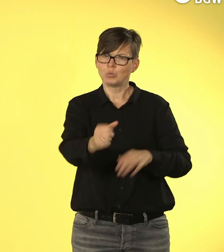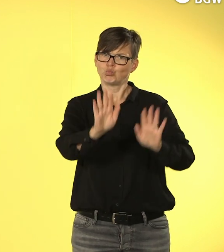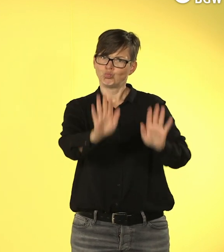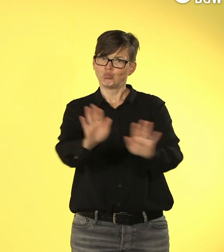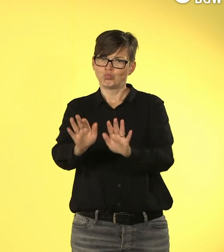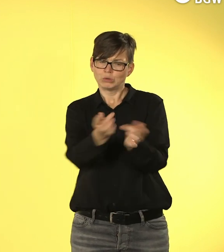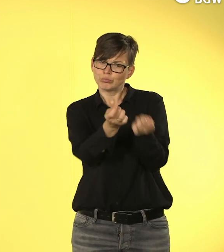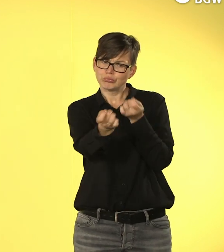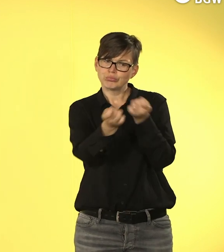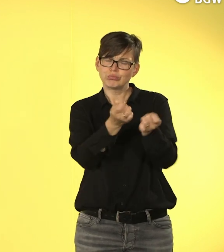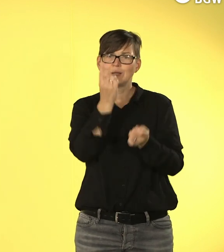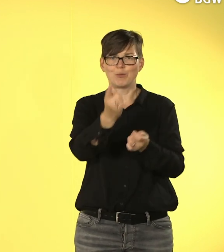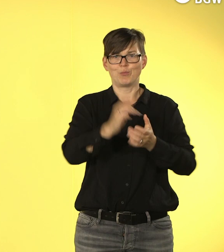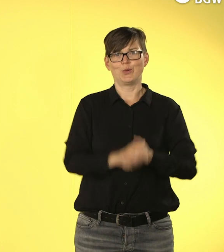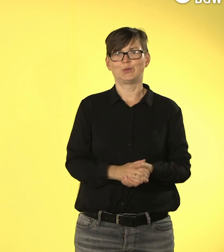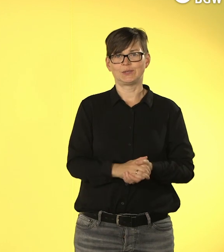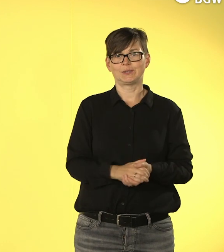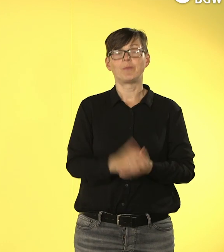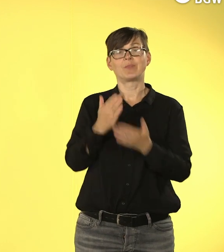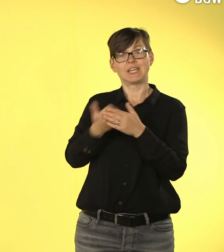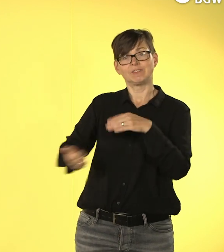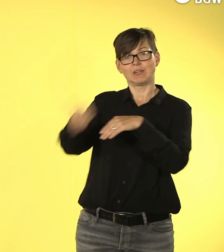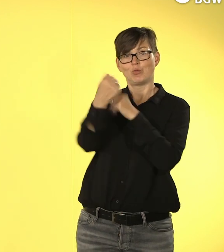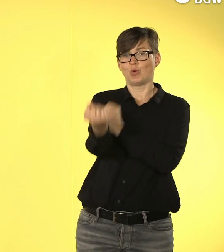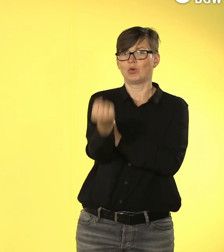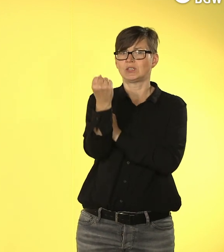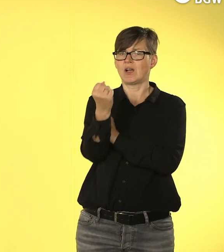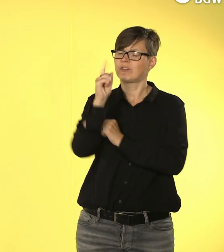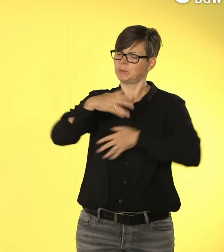Konfliktmanagement für Führungskräfte spielt eine große Rolle.